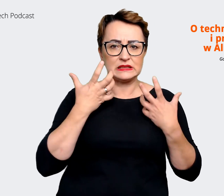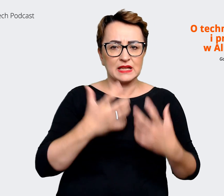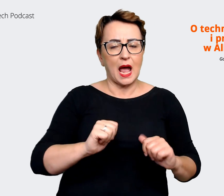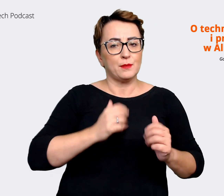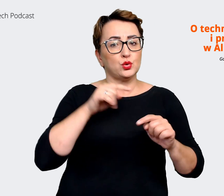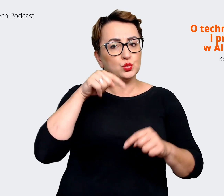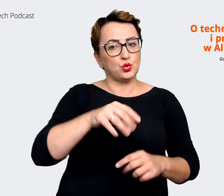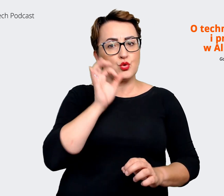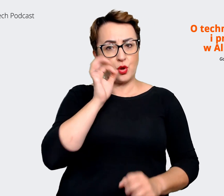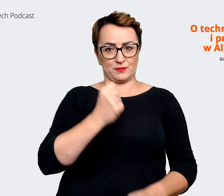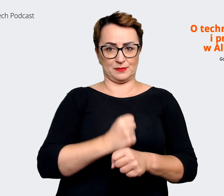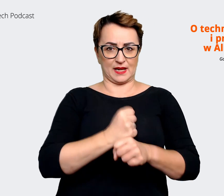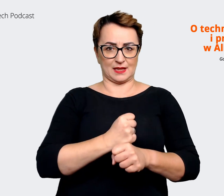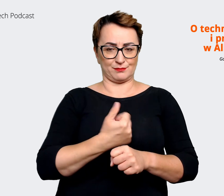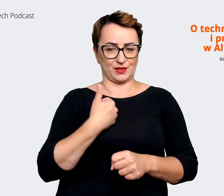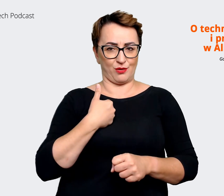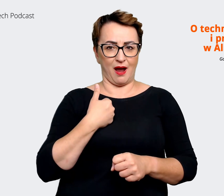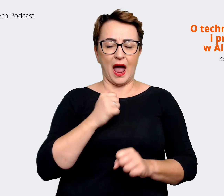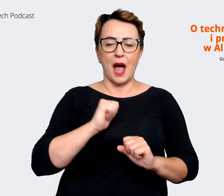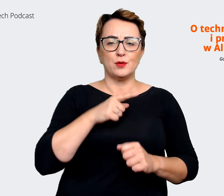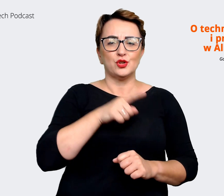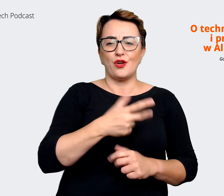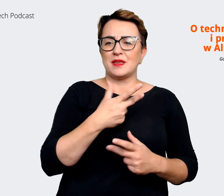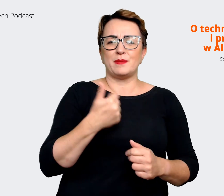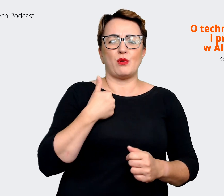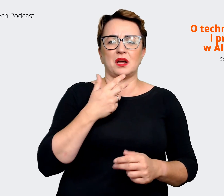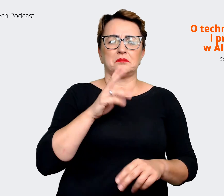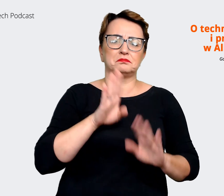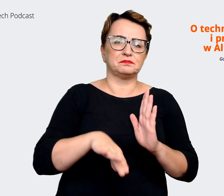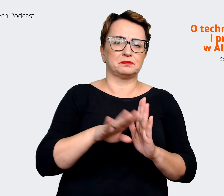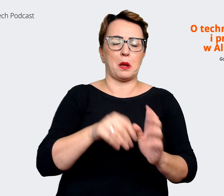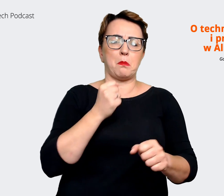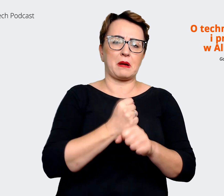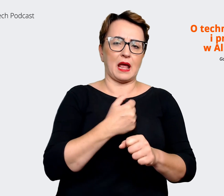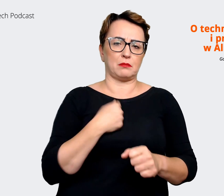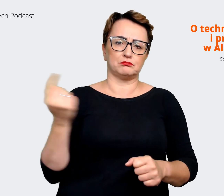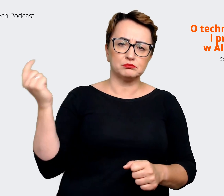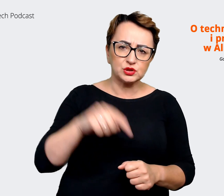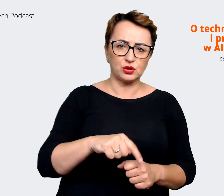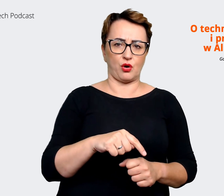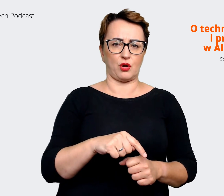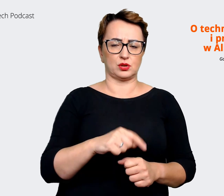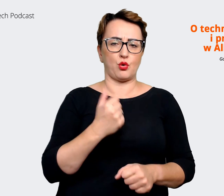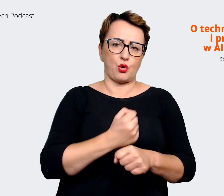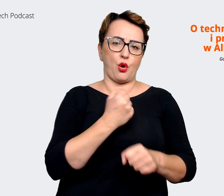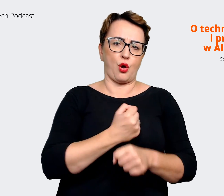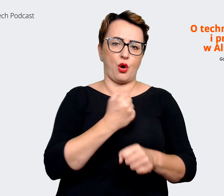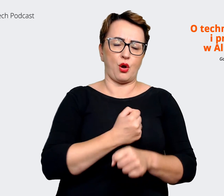i żeby to nie była taka czysta praca, że przychodzę i robię robotę i koniec,